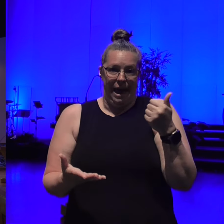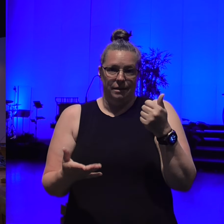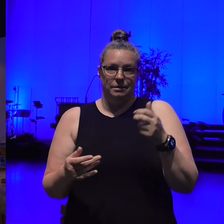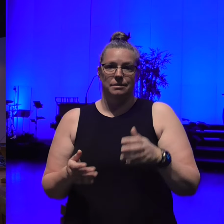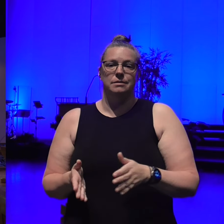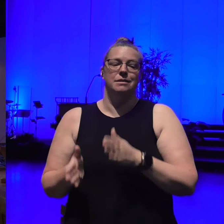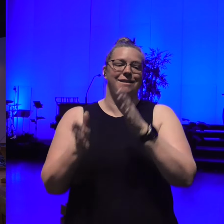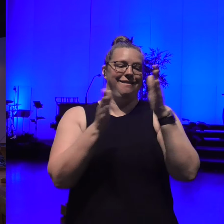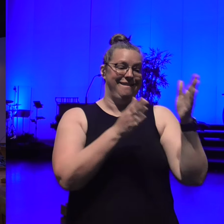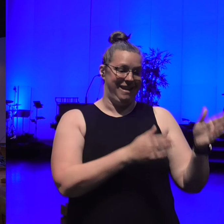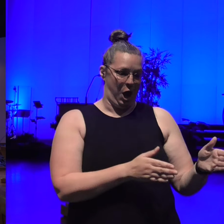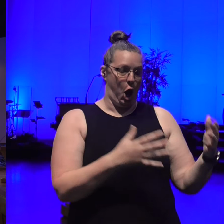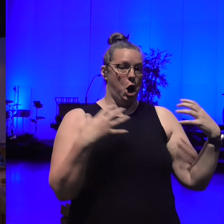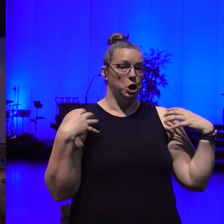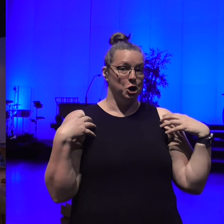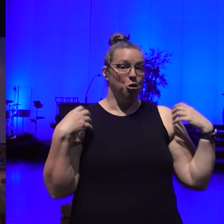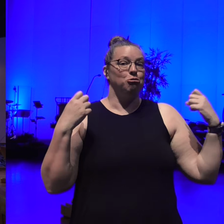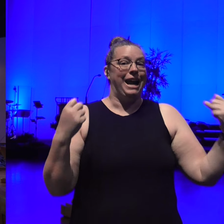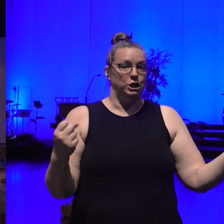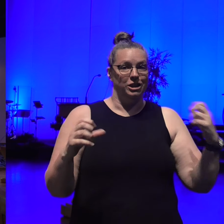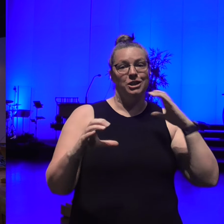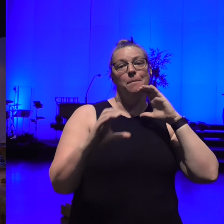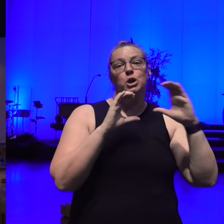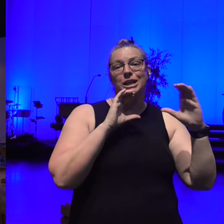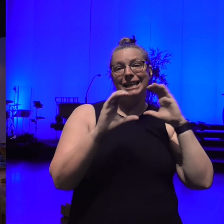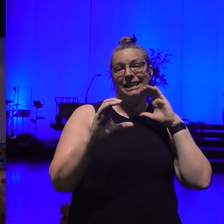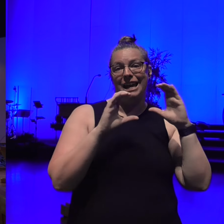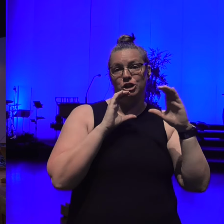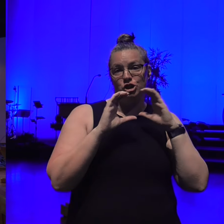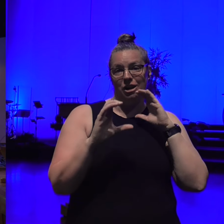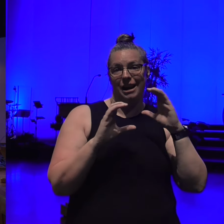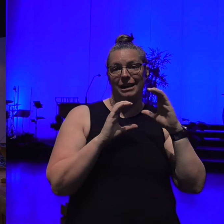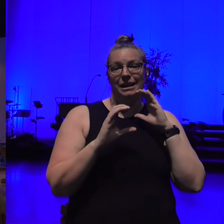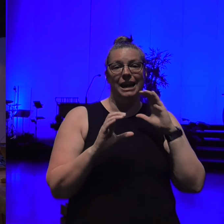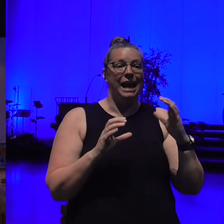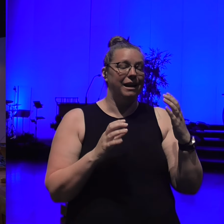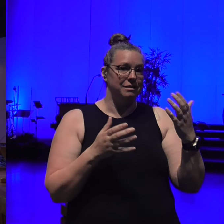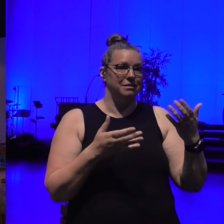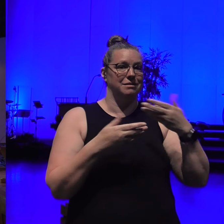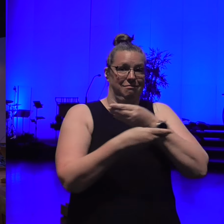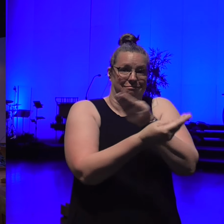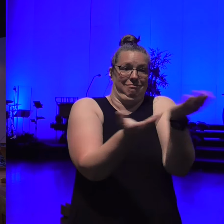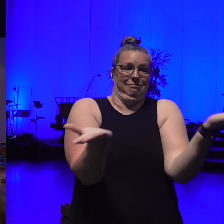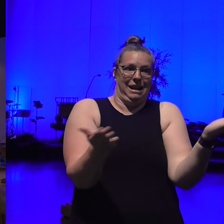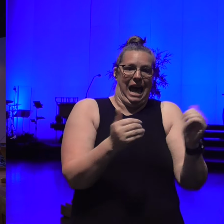La comunicación valiente es una vulnerabilidad consciente porque comunica cómo amarnos mejor